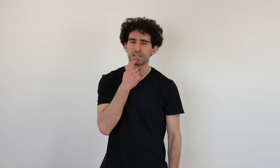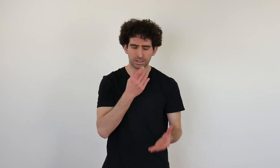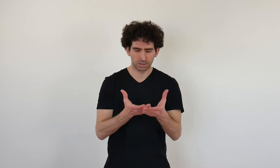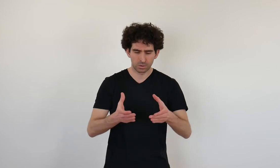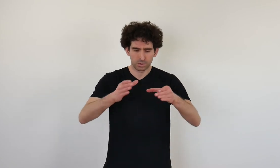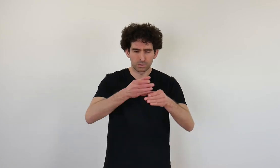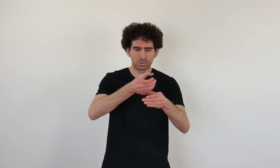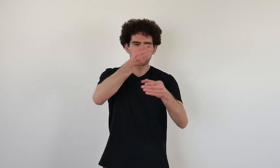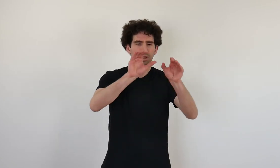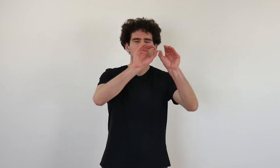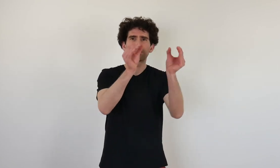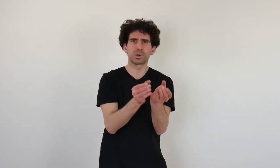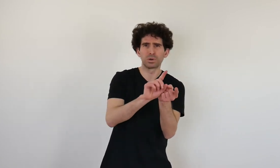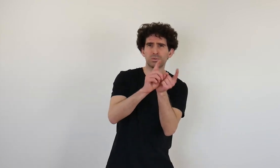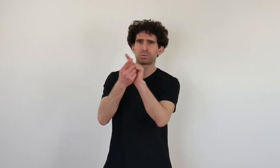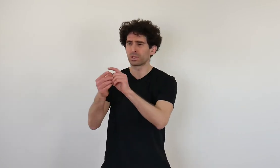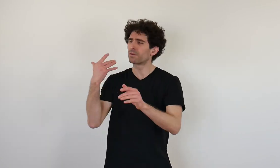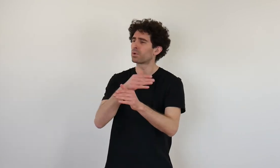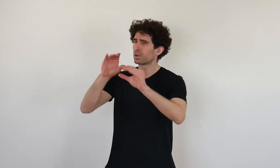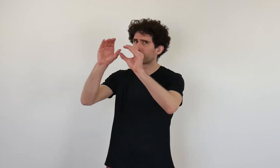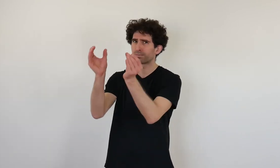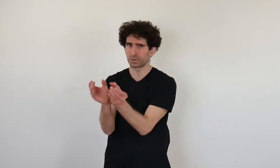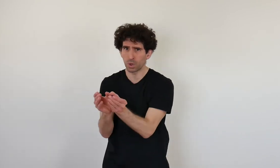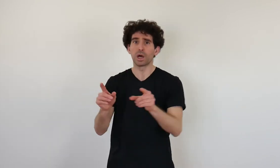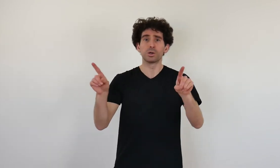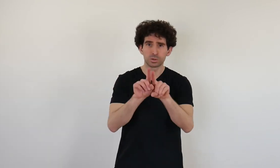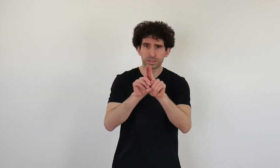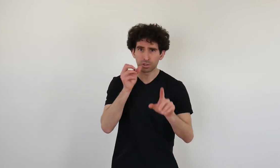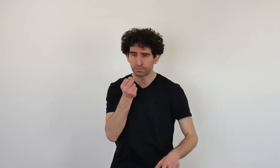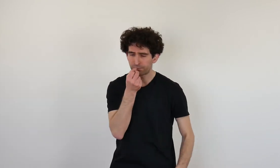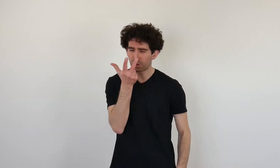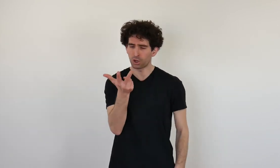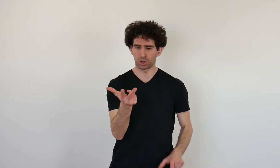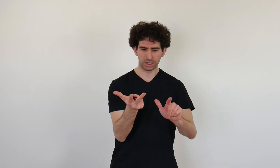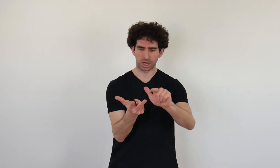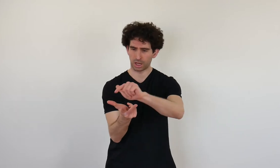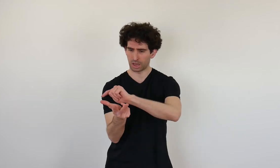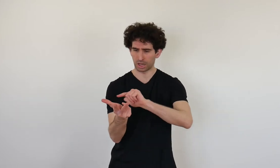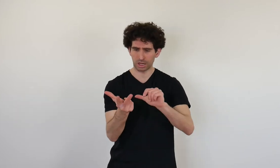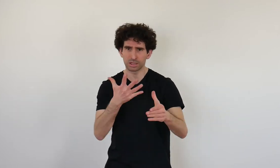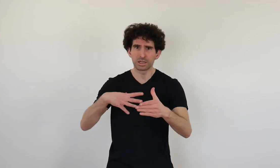Ca veut dire que la paroi de l'ovaire devient la paroi du fruit et aussi que d'autres parties de la fleur